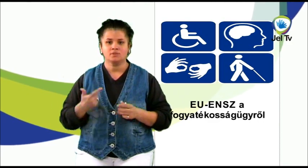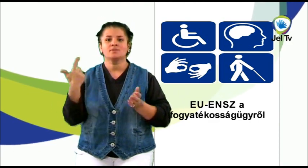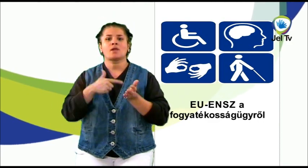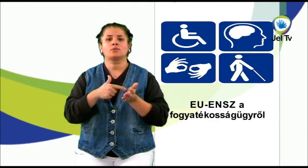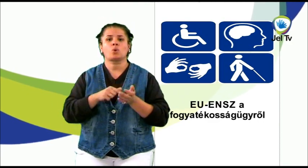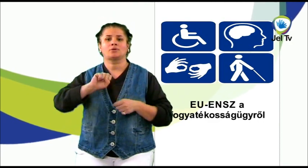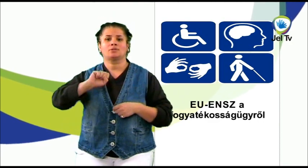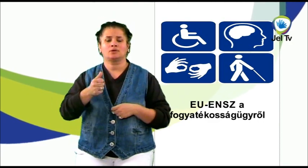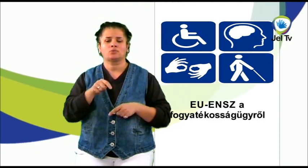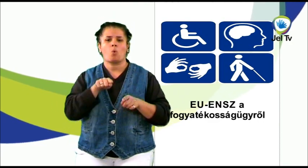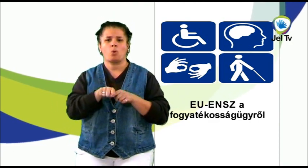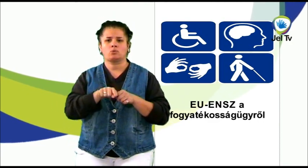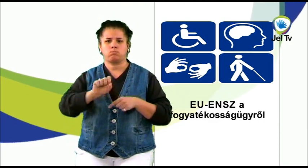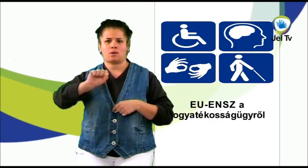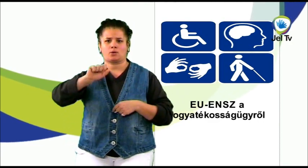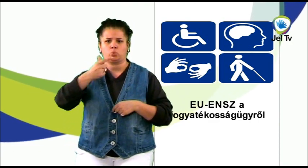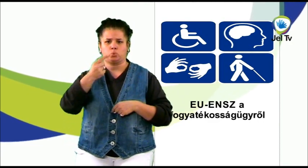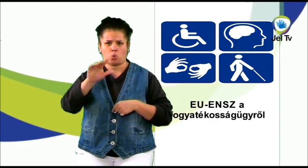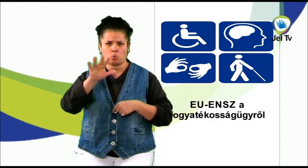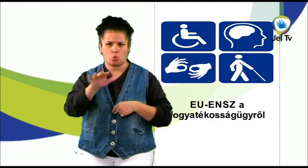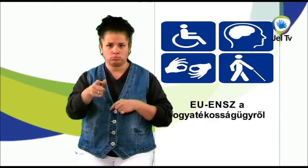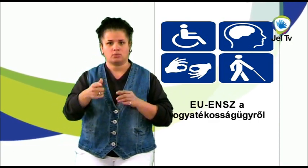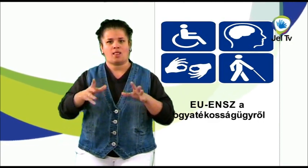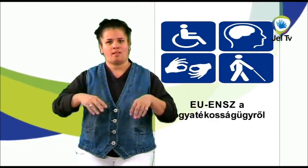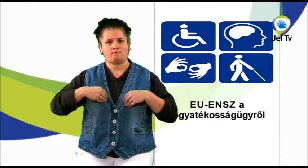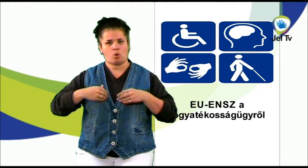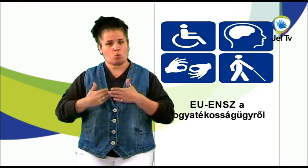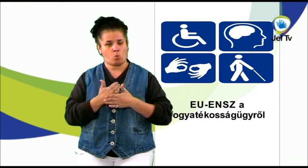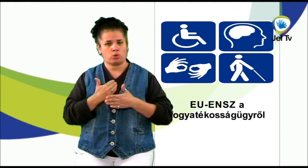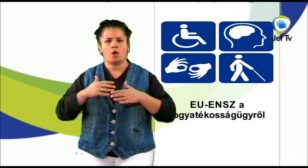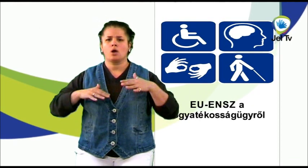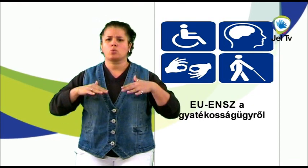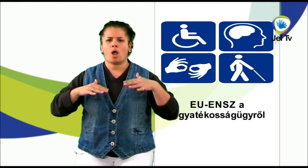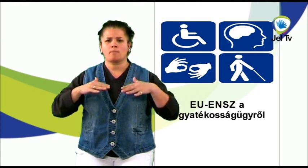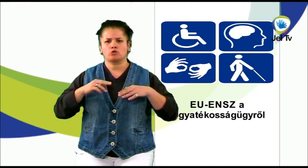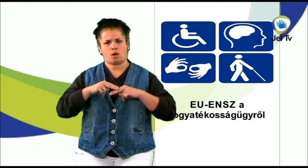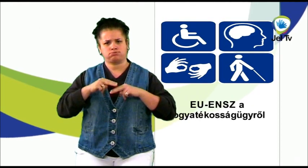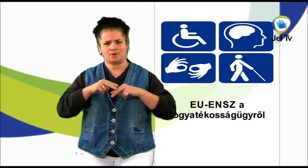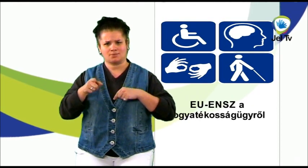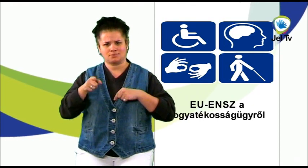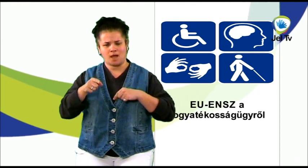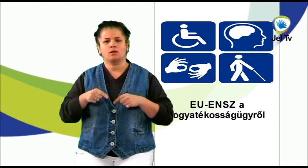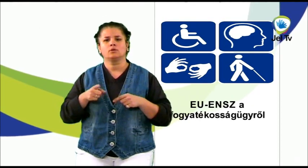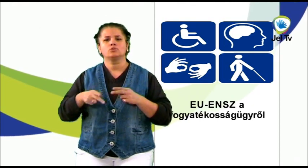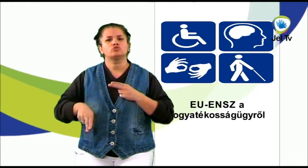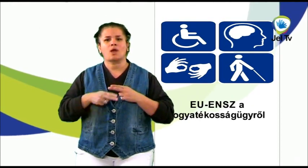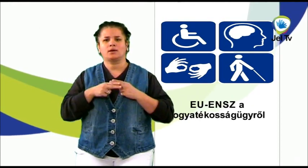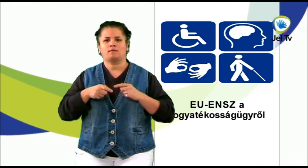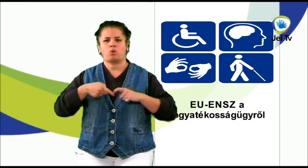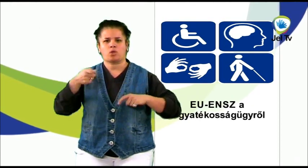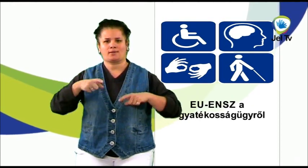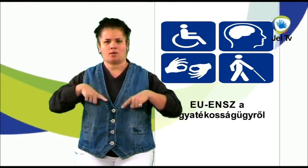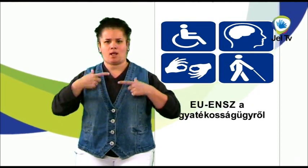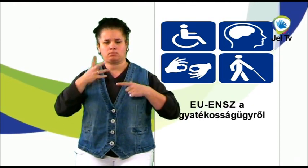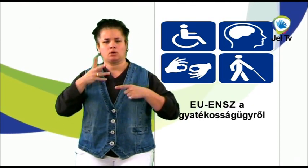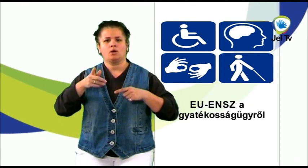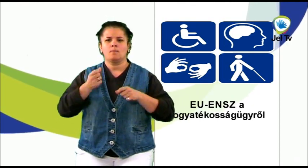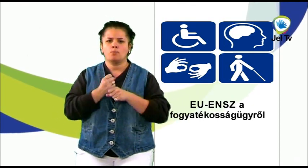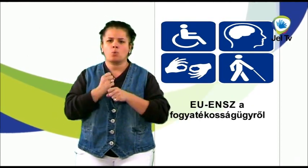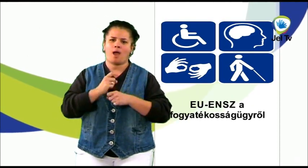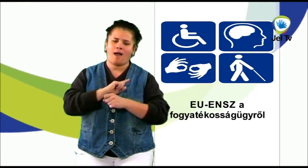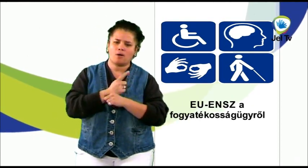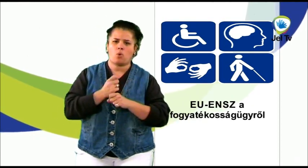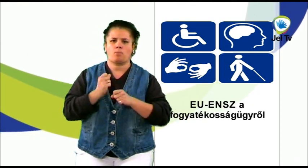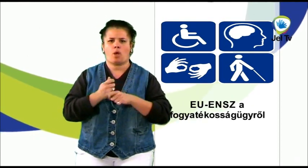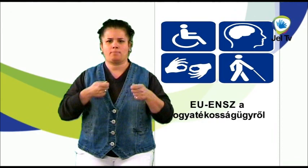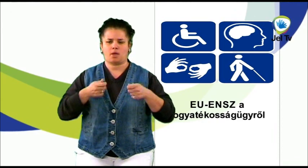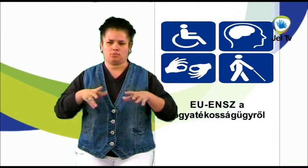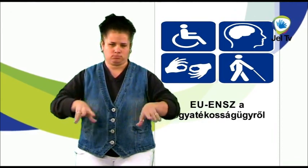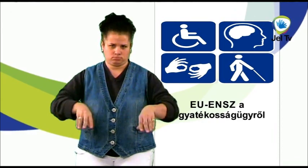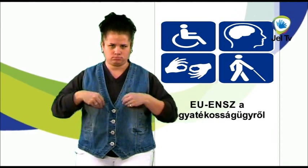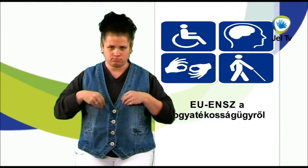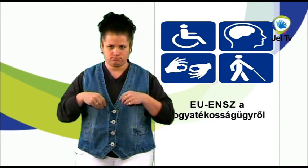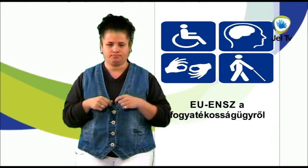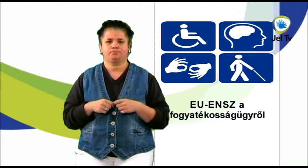2011. október 25-én elfogadott új, rugalmasabb rendszer segít a fogyatékkal élő emberek munkaerőpiaci helyzetén.